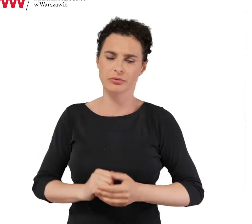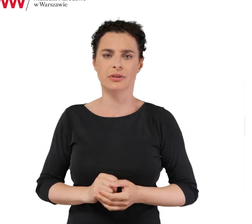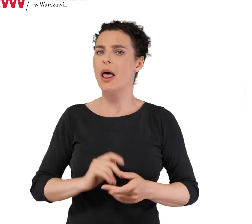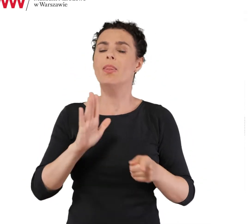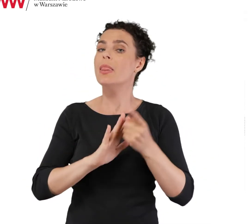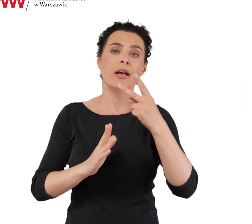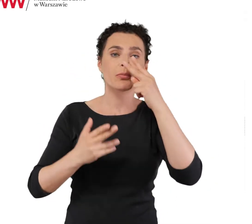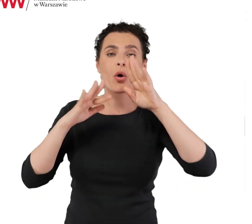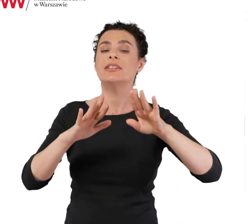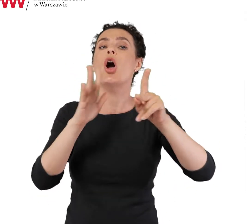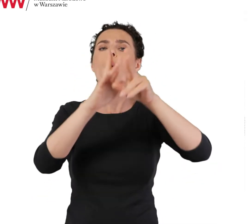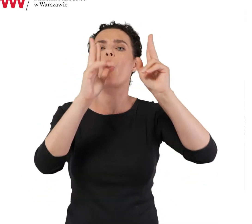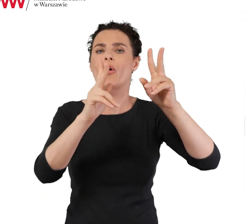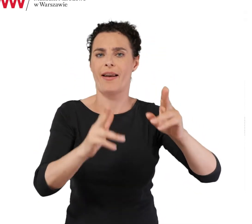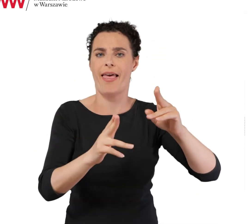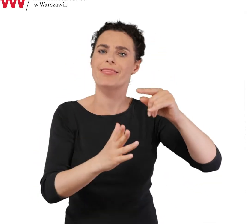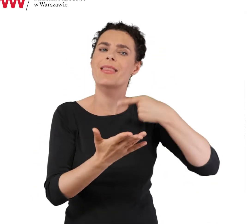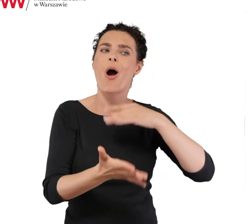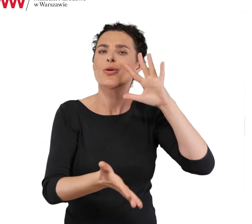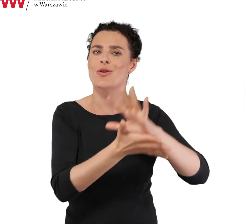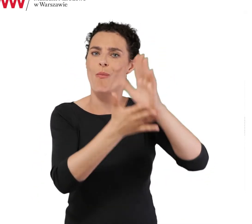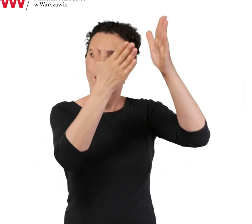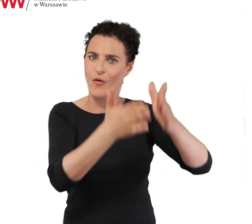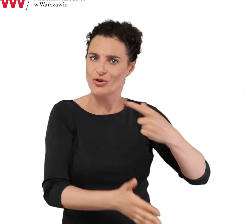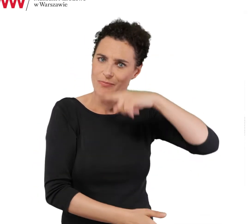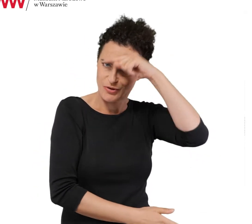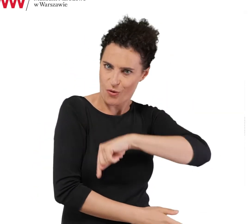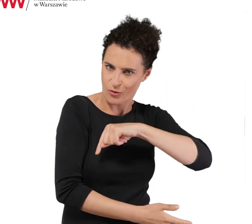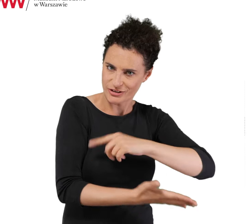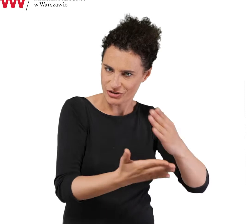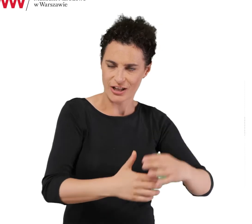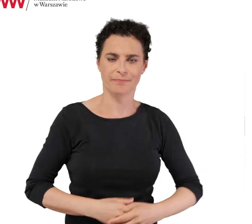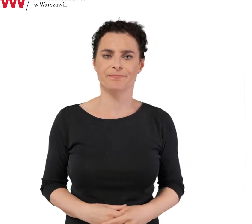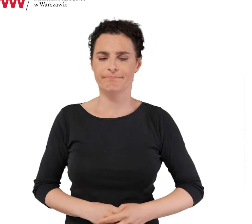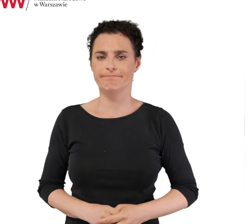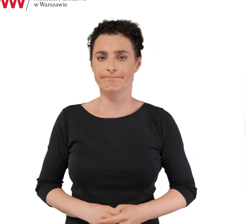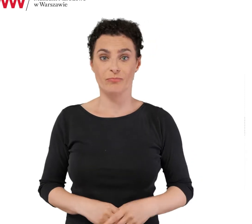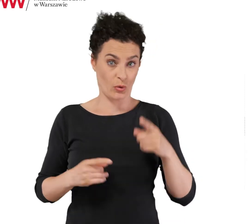oraz fantasmagoryczność przedstawienia sprzyjają uchwyceniu osobowości portretowanych osób.